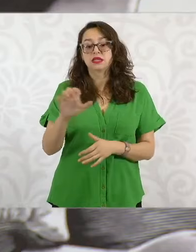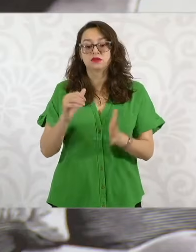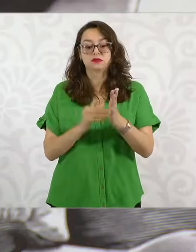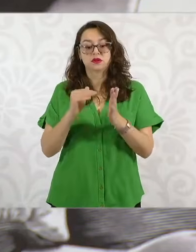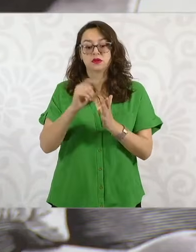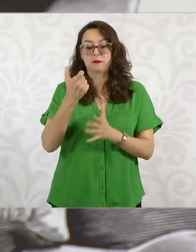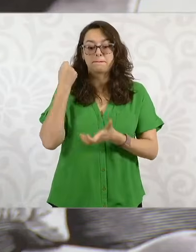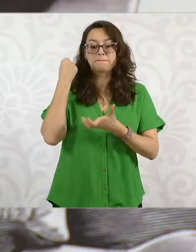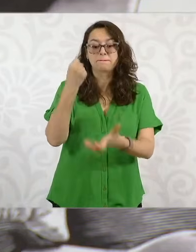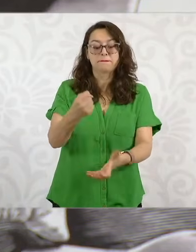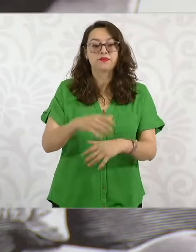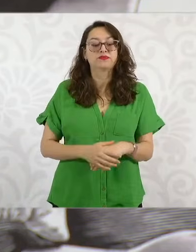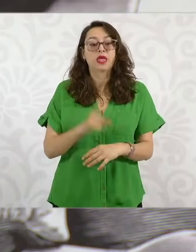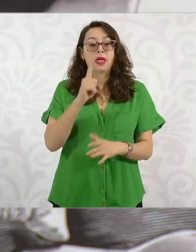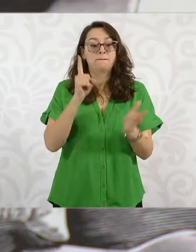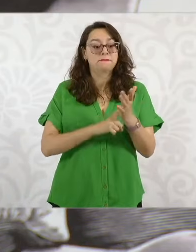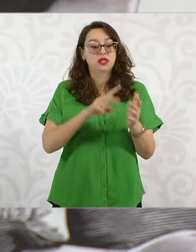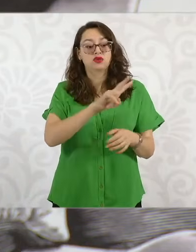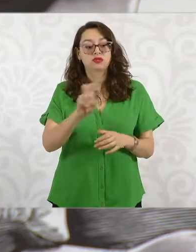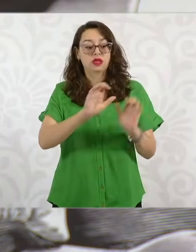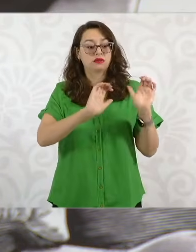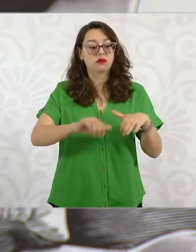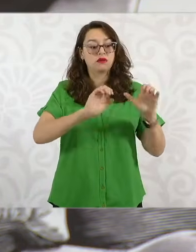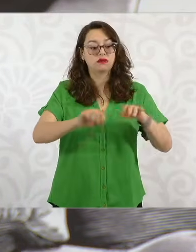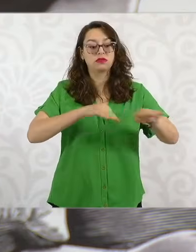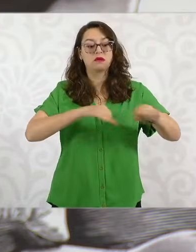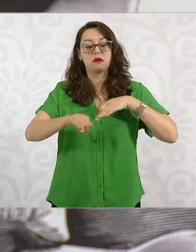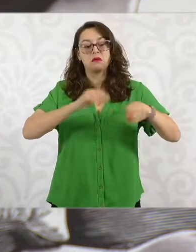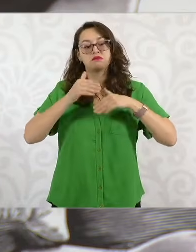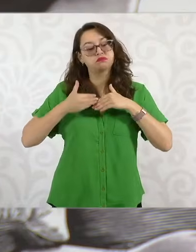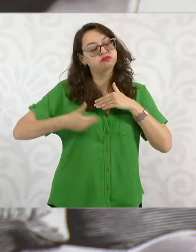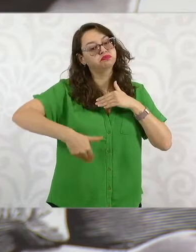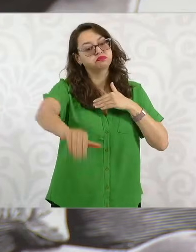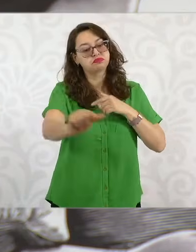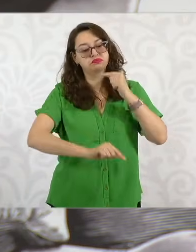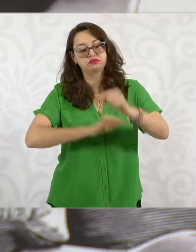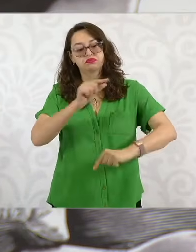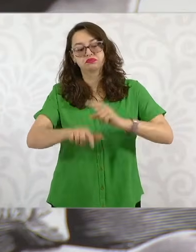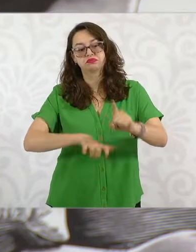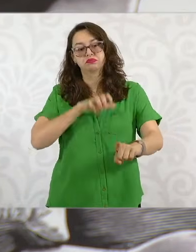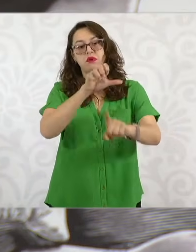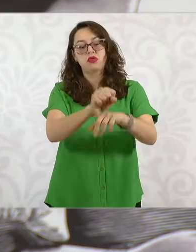100 de empleos directos hacia el año 2030. ABOD es una compañía líder global en el cuidado de